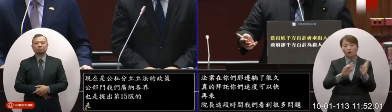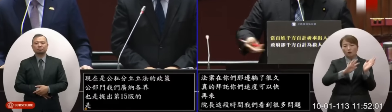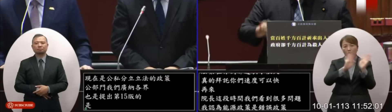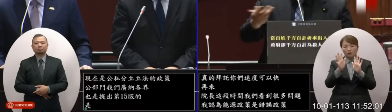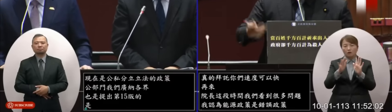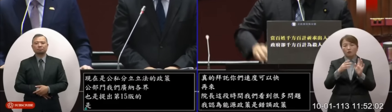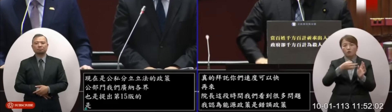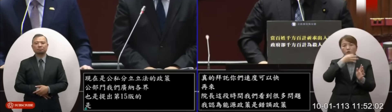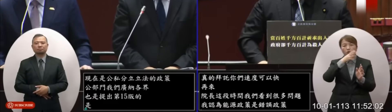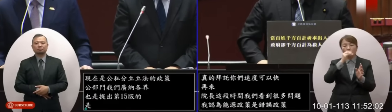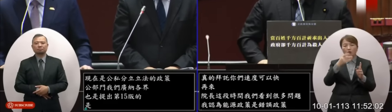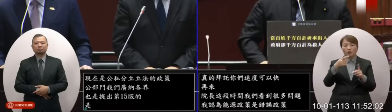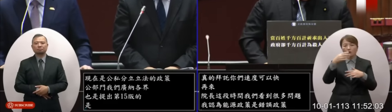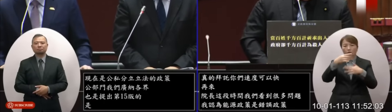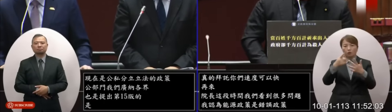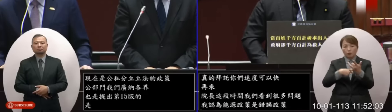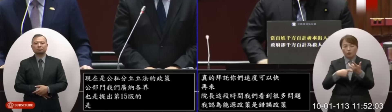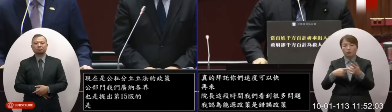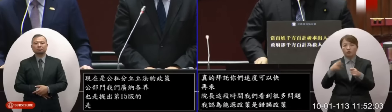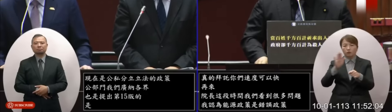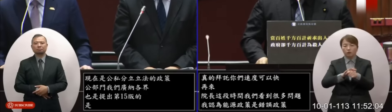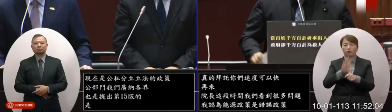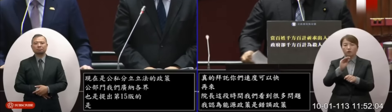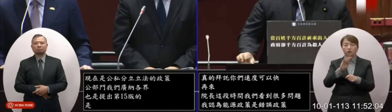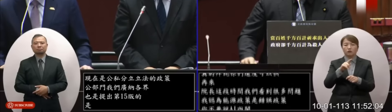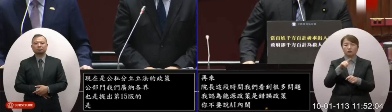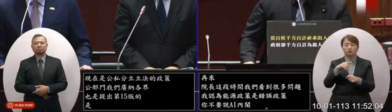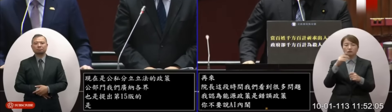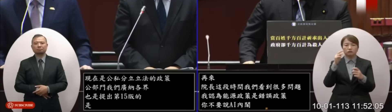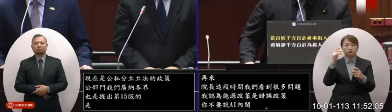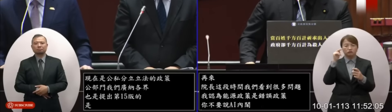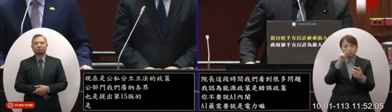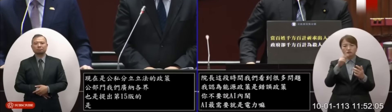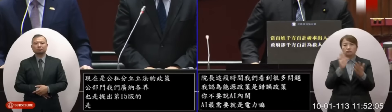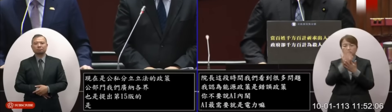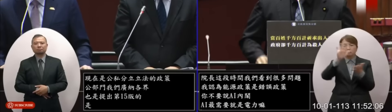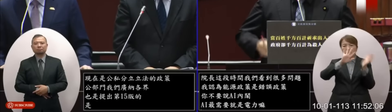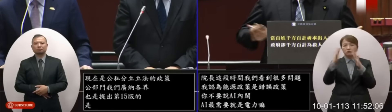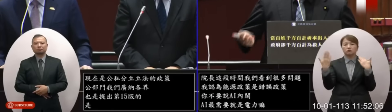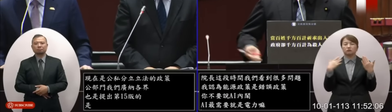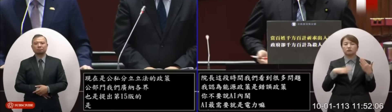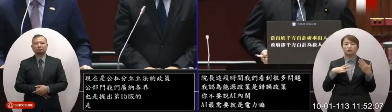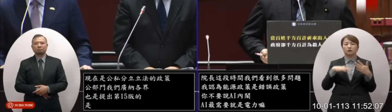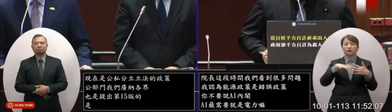能不能夠補上這個缺口 我覺得明眼人都知道未來會怎麼樣 只是大家現在都不談而已